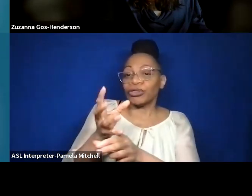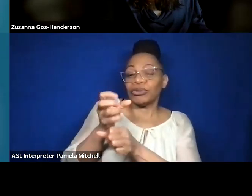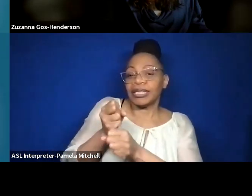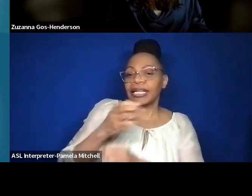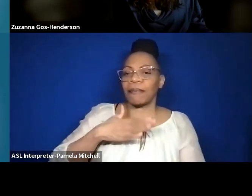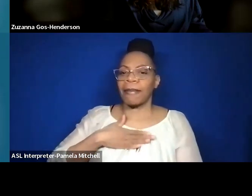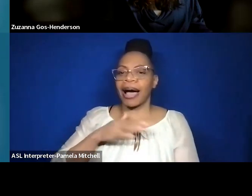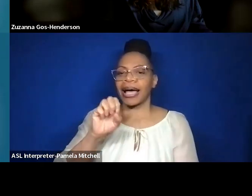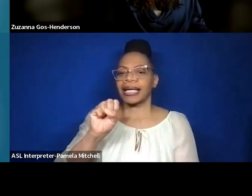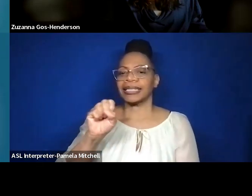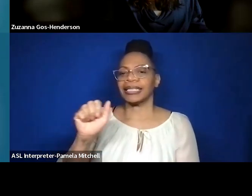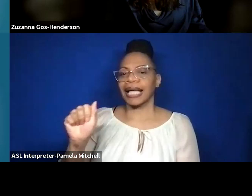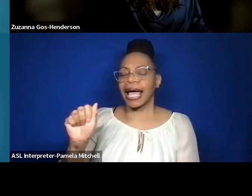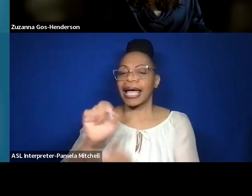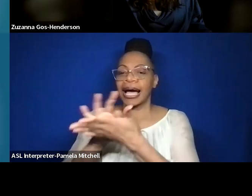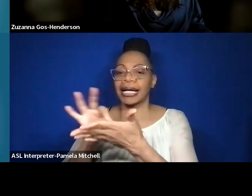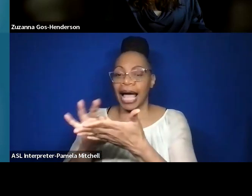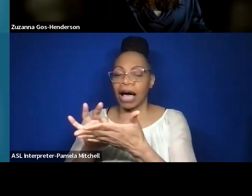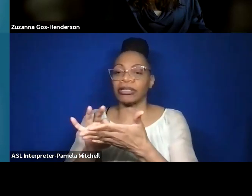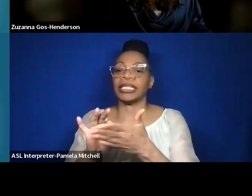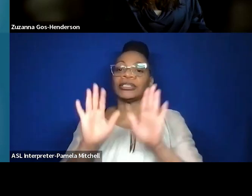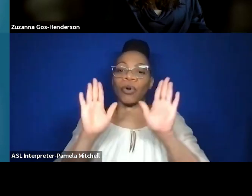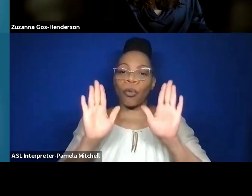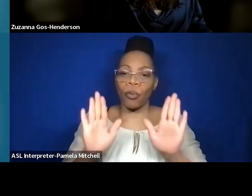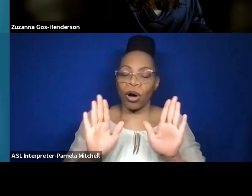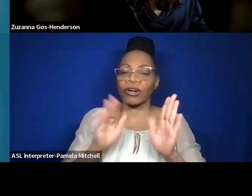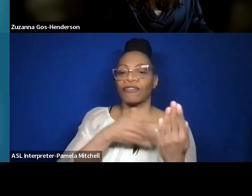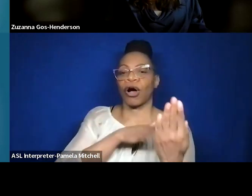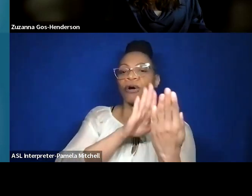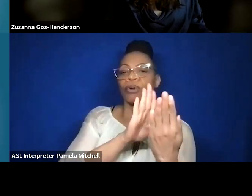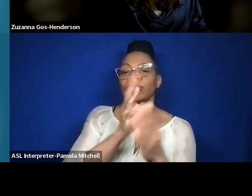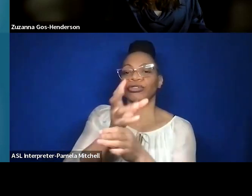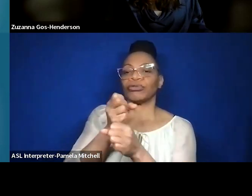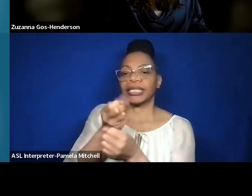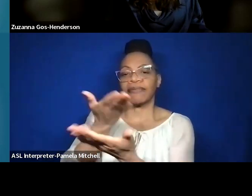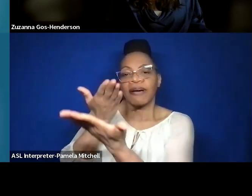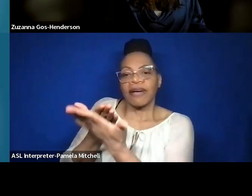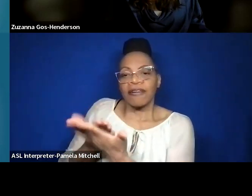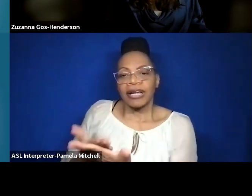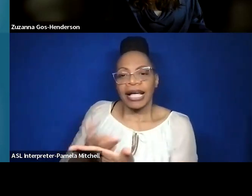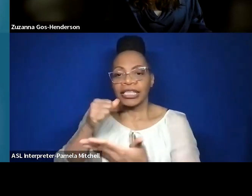es una excelente manera de obtener estas cartas de verificación de beneficios. Algunas personas han estado preguntando sobre eso.